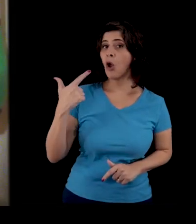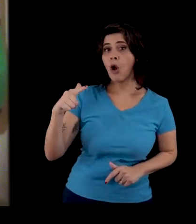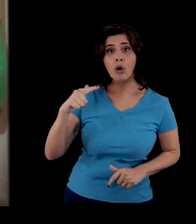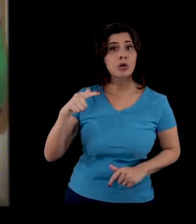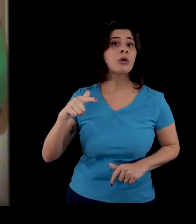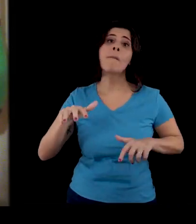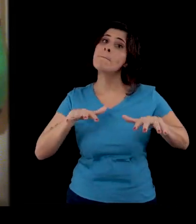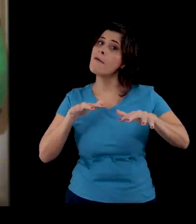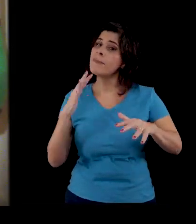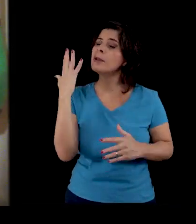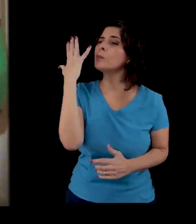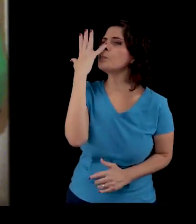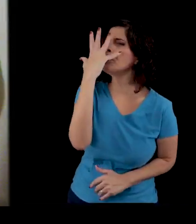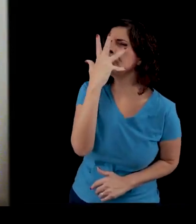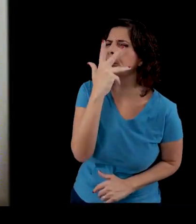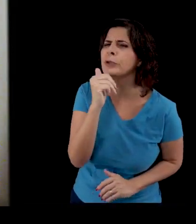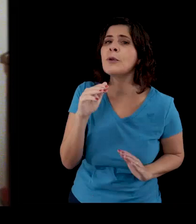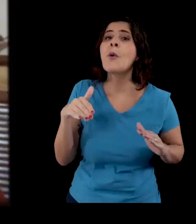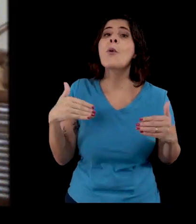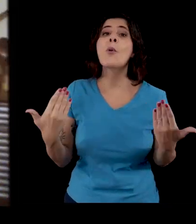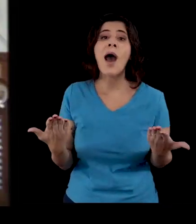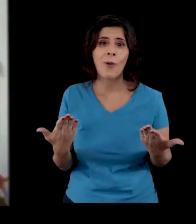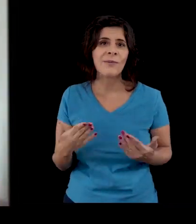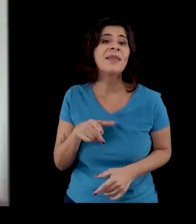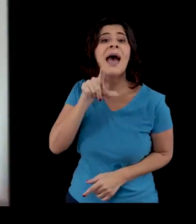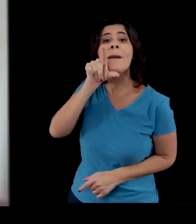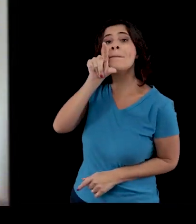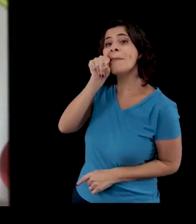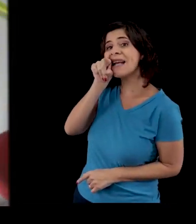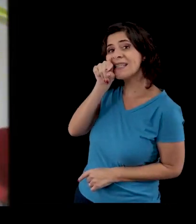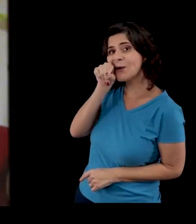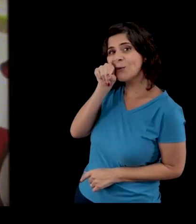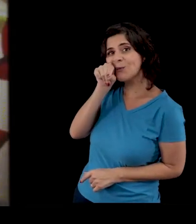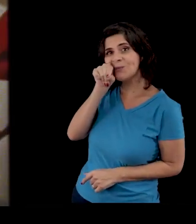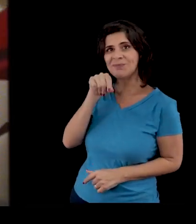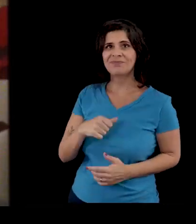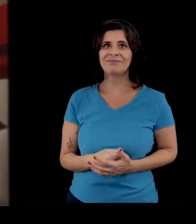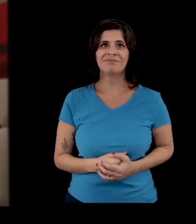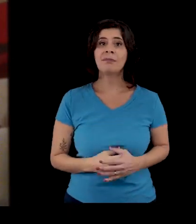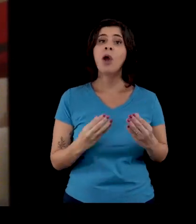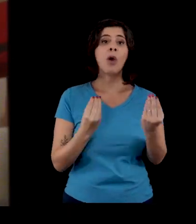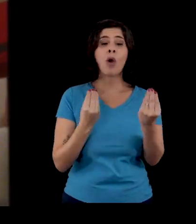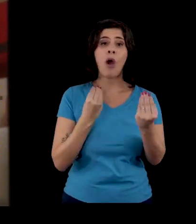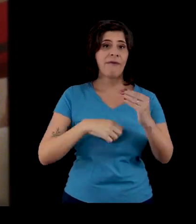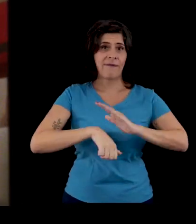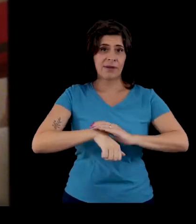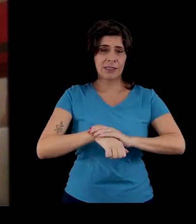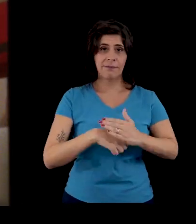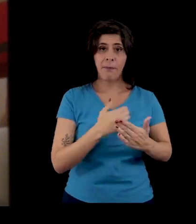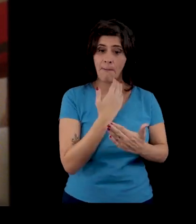Outro movimento muito bonito é o pássaro. Vamos juntar punho com punho